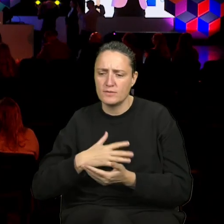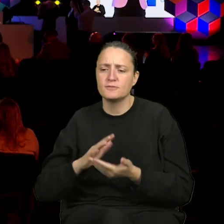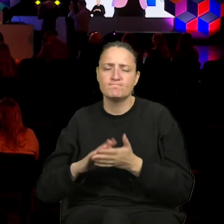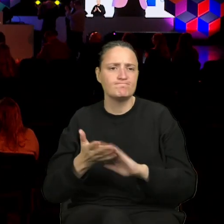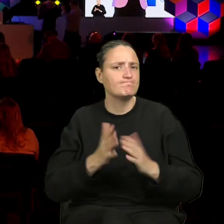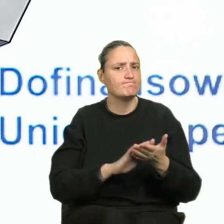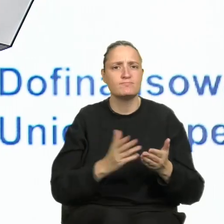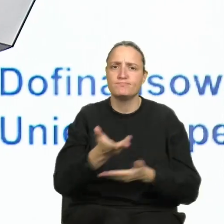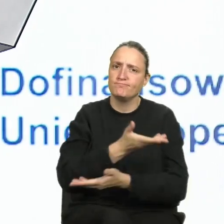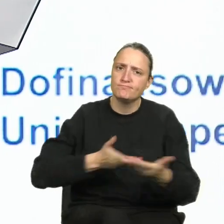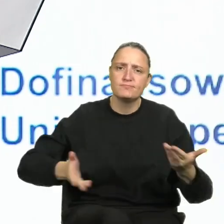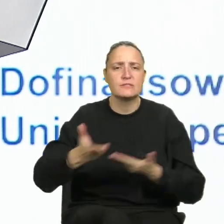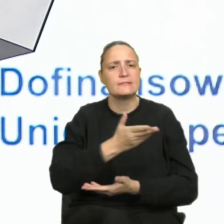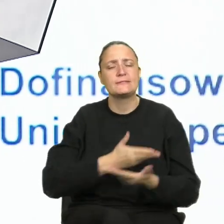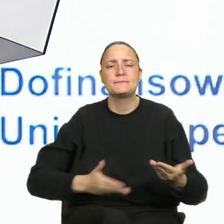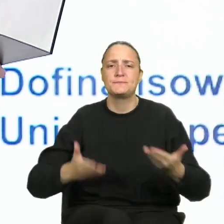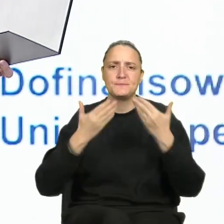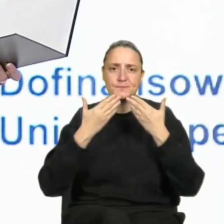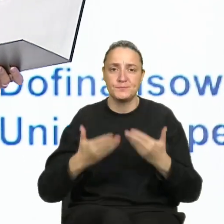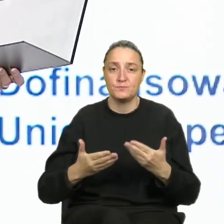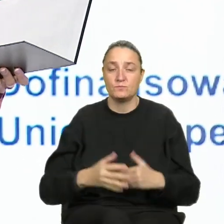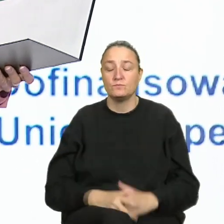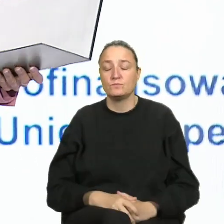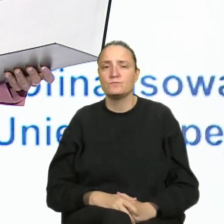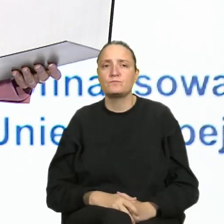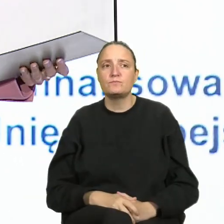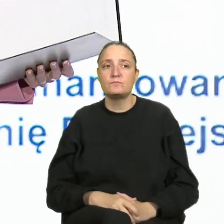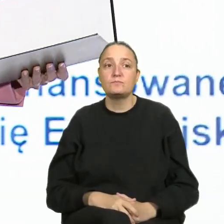Dzięki takim inicjatywom jak Państwa